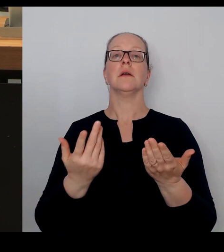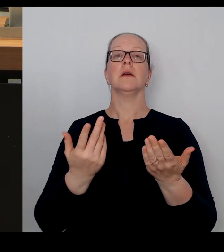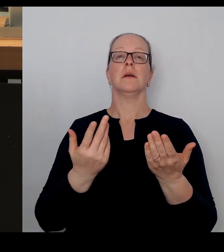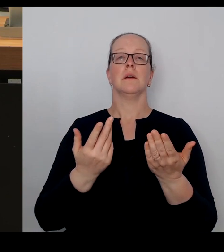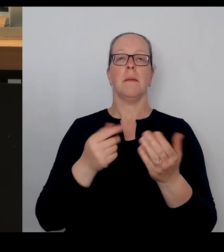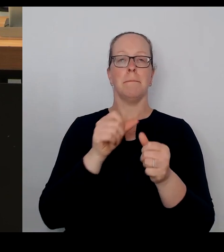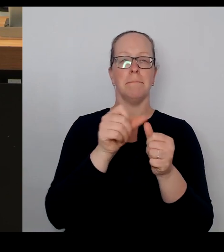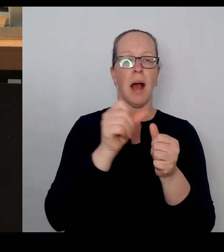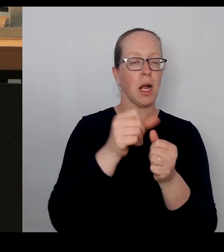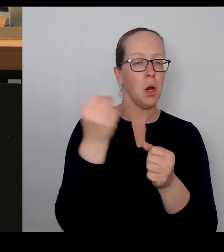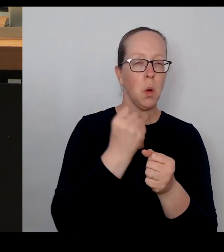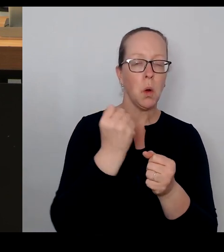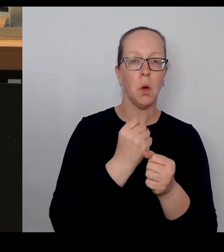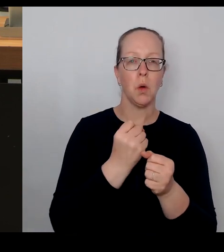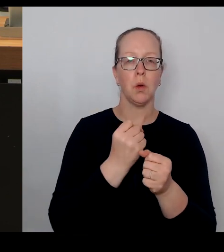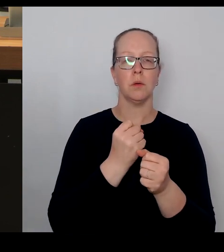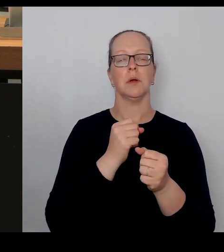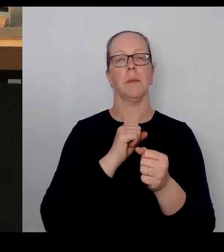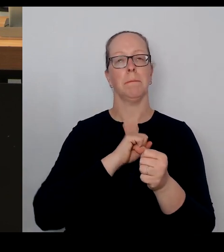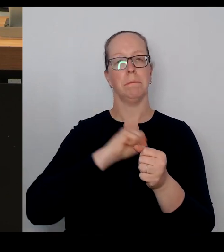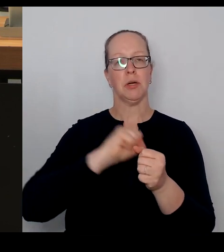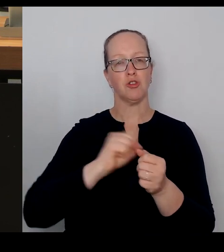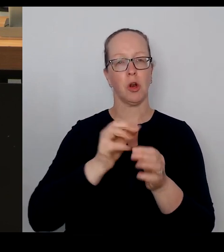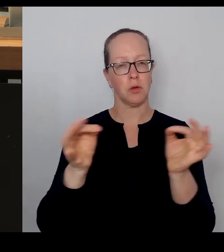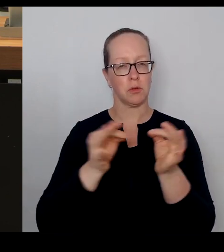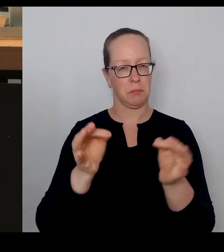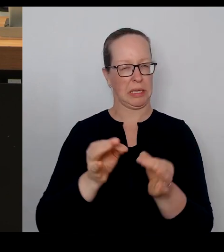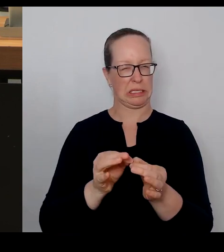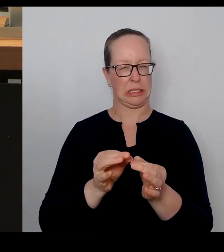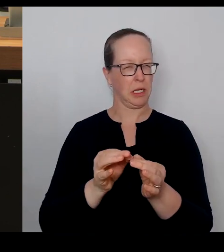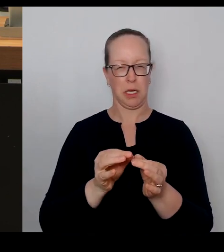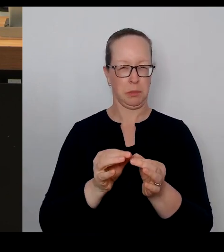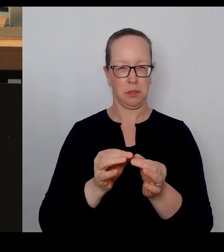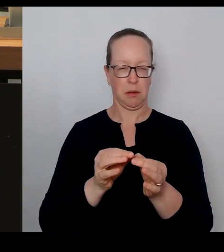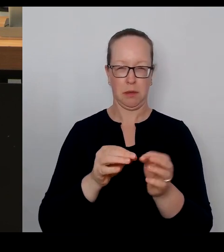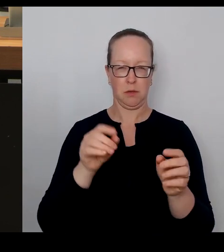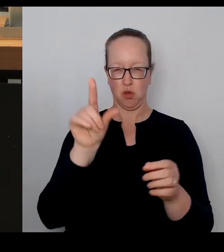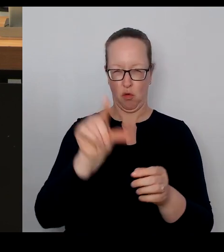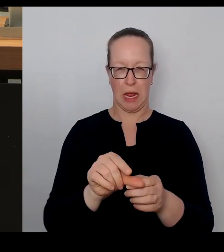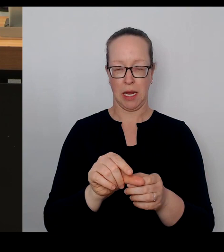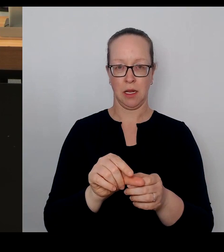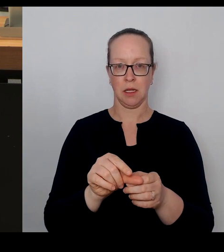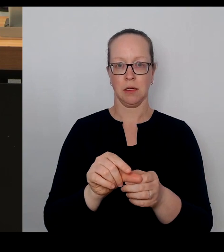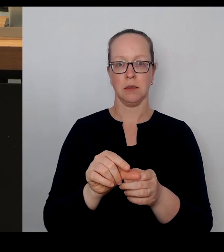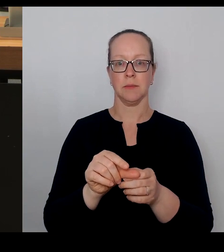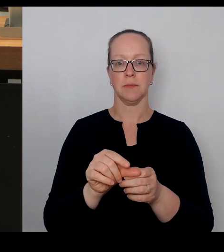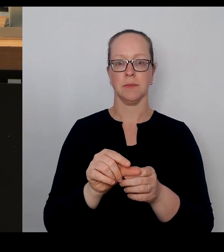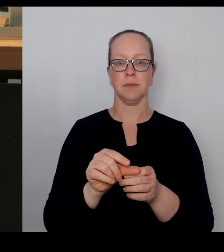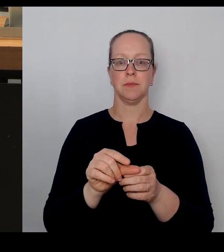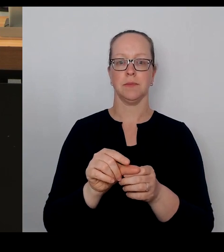6 % gekürzt und bis heute gibt es keinen Zeitplan zur Rückkehr zum eigentlich vereinbarten Fahrplan.